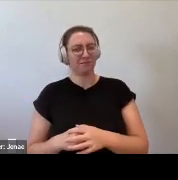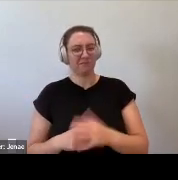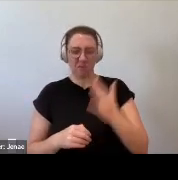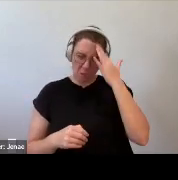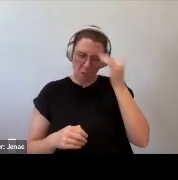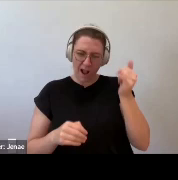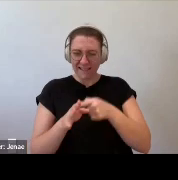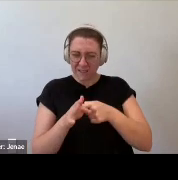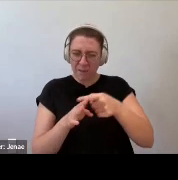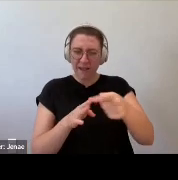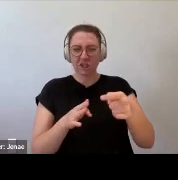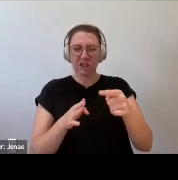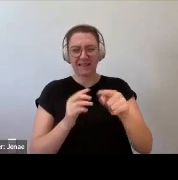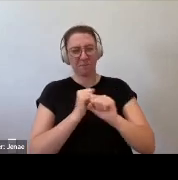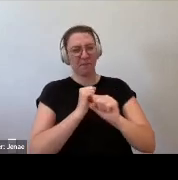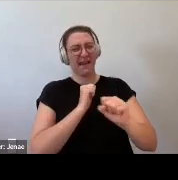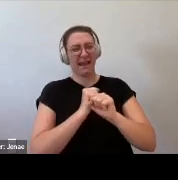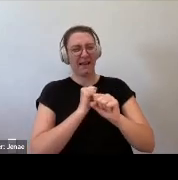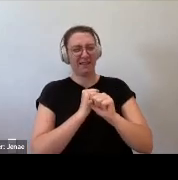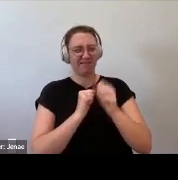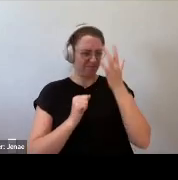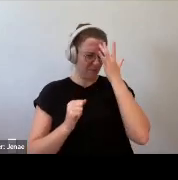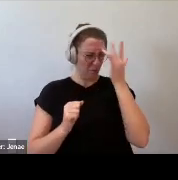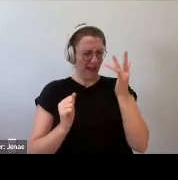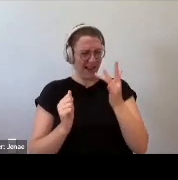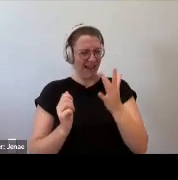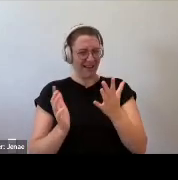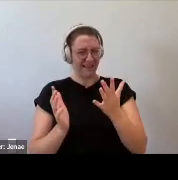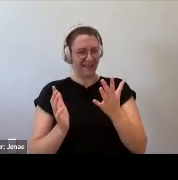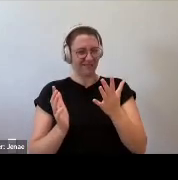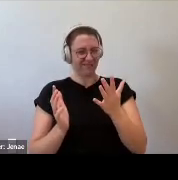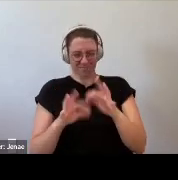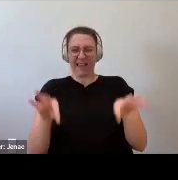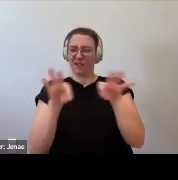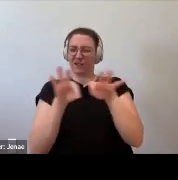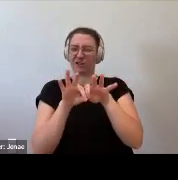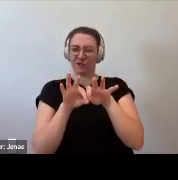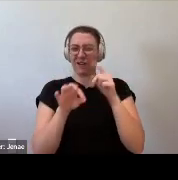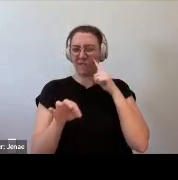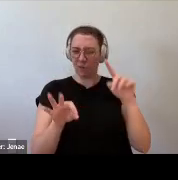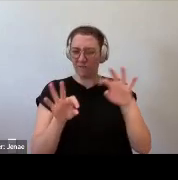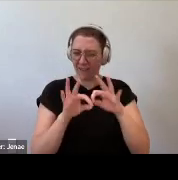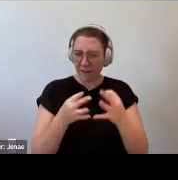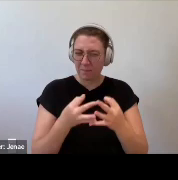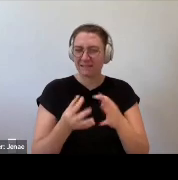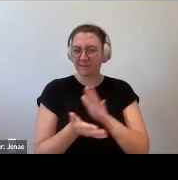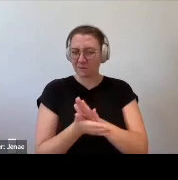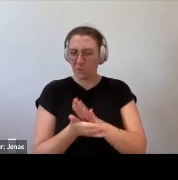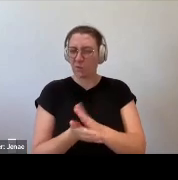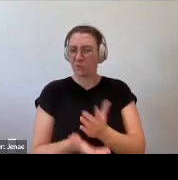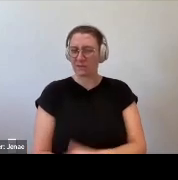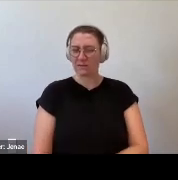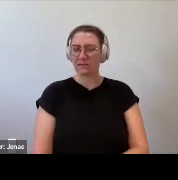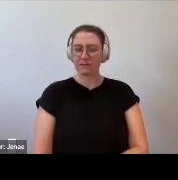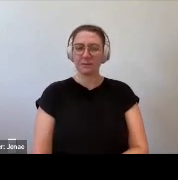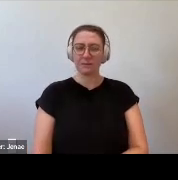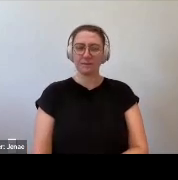es importante aprender sobre medios especializados para familias y escuelas? Cuando hablamos